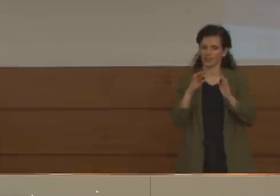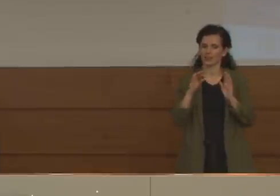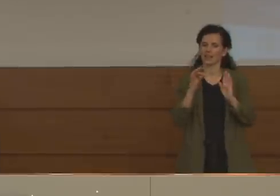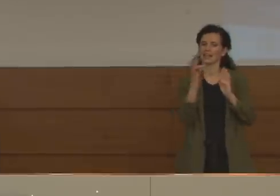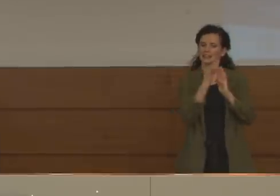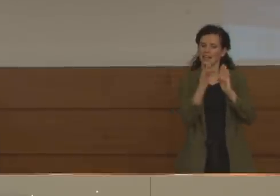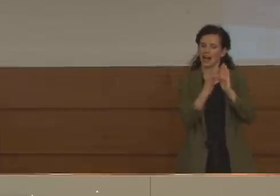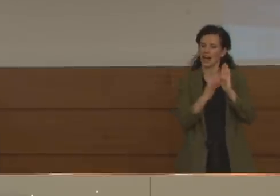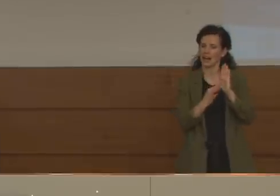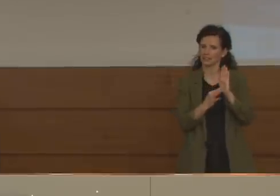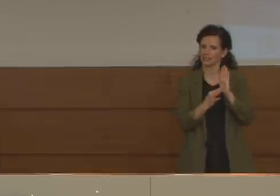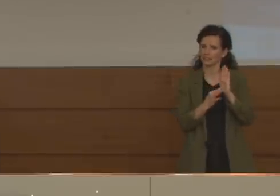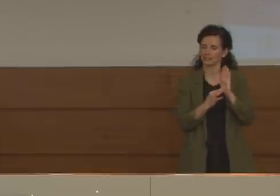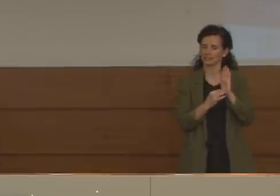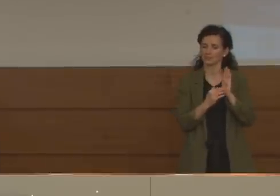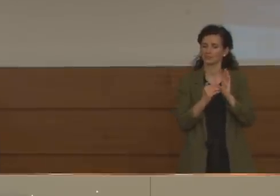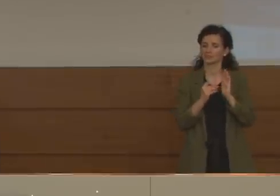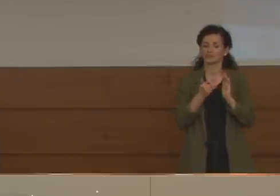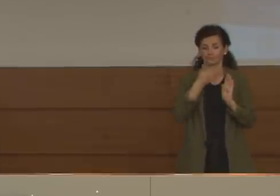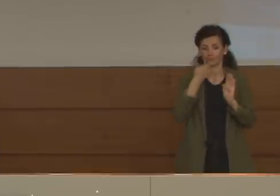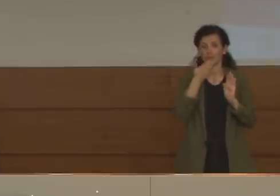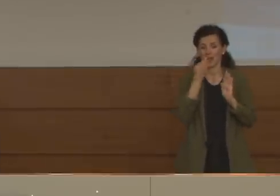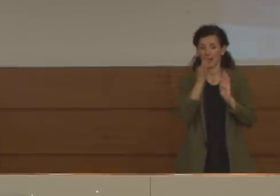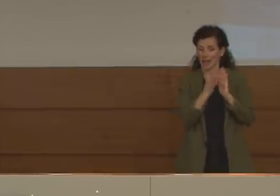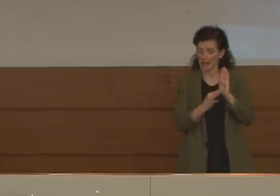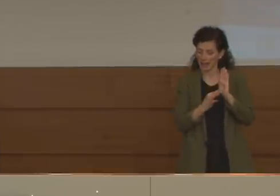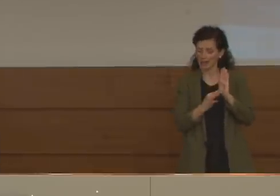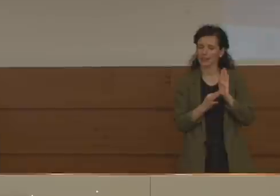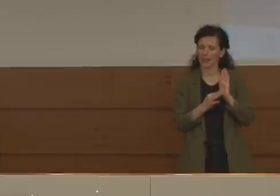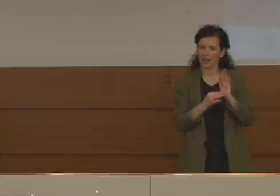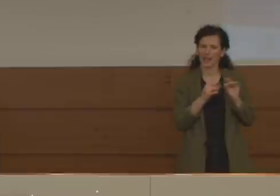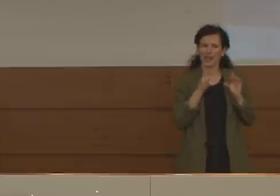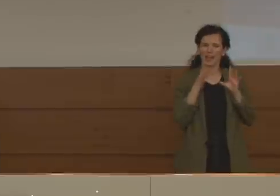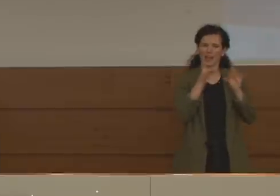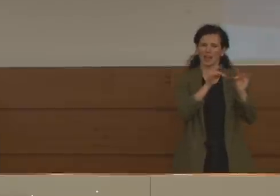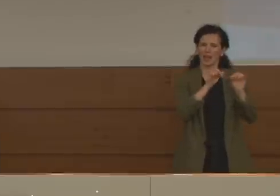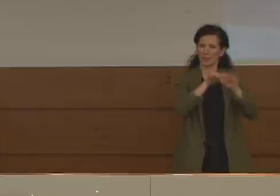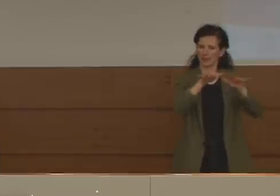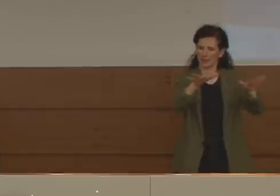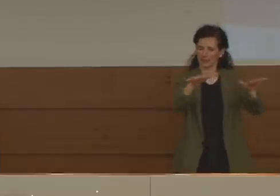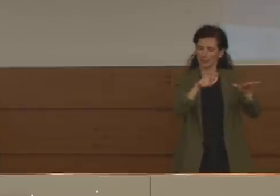dell'epidemia e le cosiddette, purtroppo, così definite tristemente, le morti